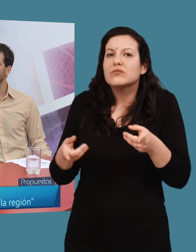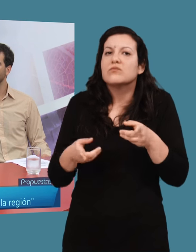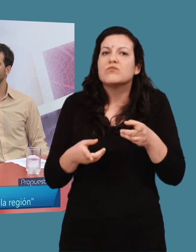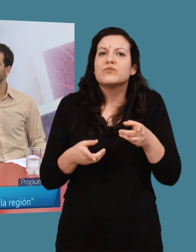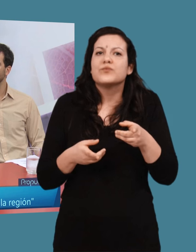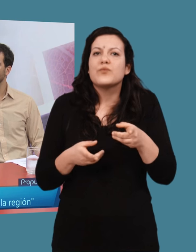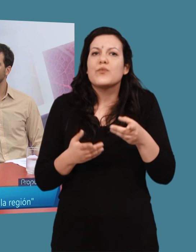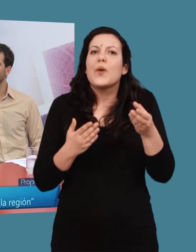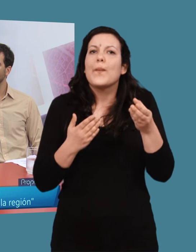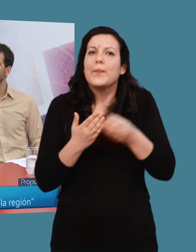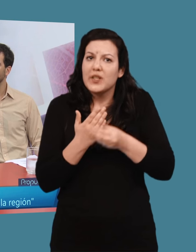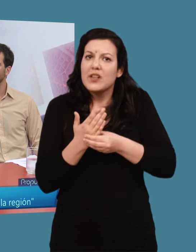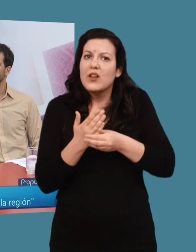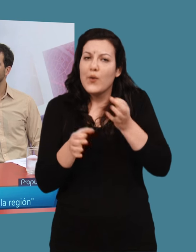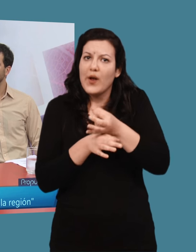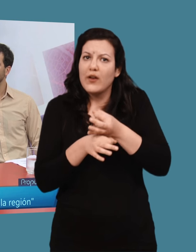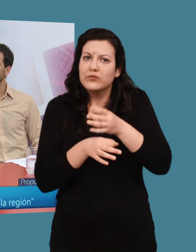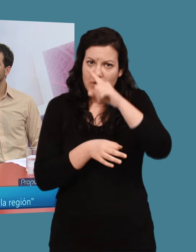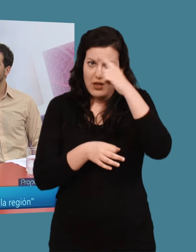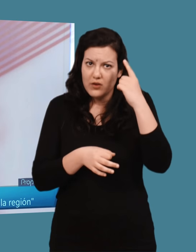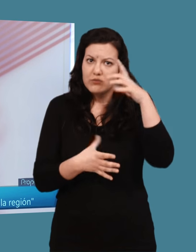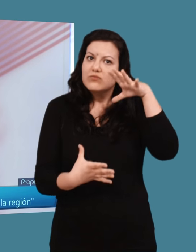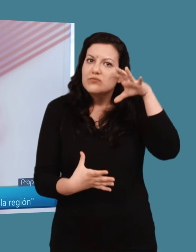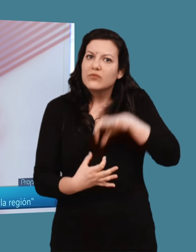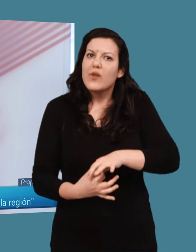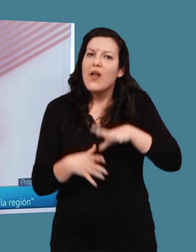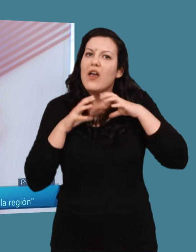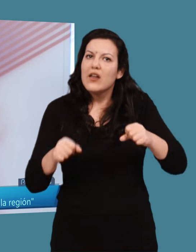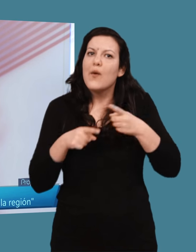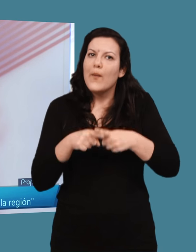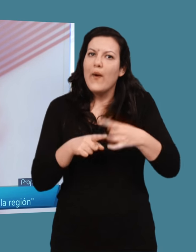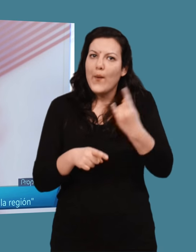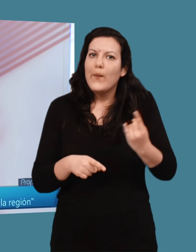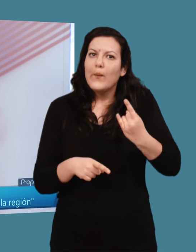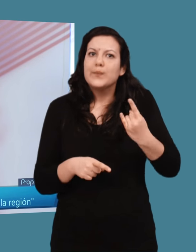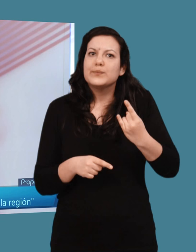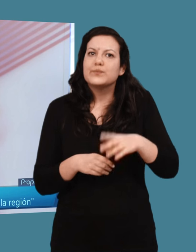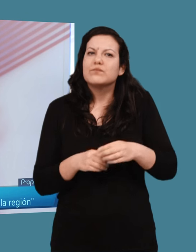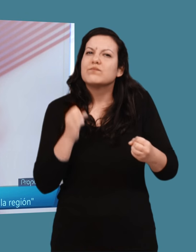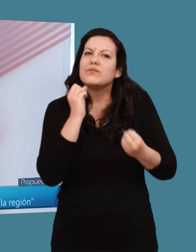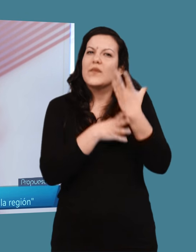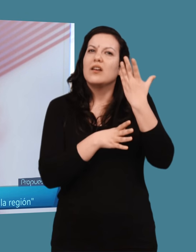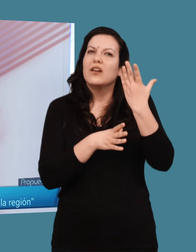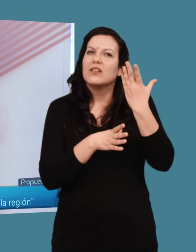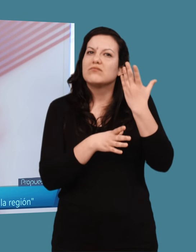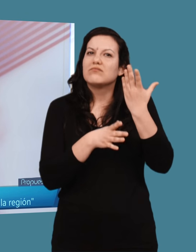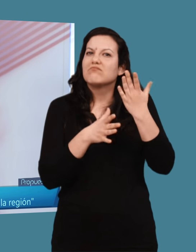El Ministerio de Educación de la Nación a través de la Secretaría de Políticas Universitarias, crea,